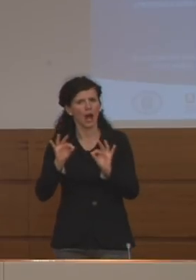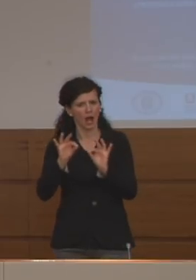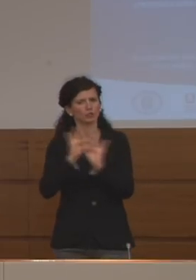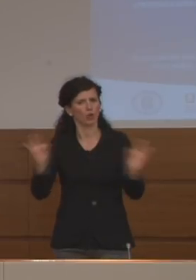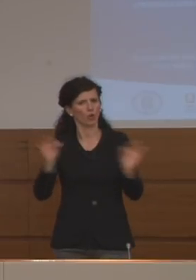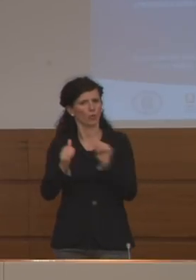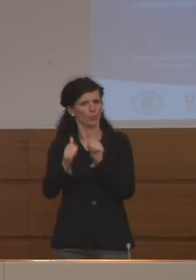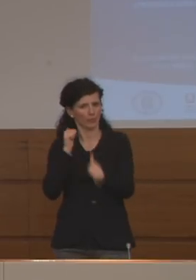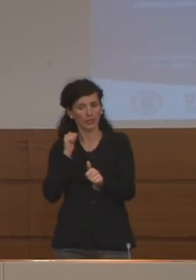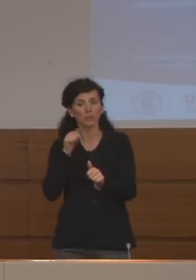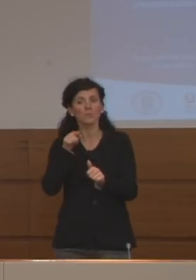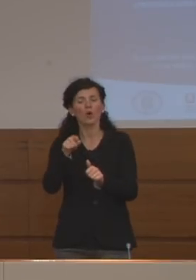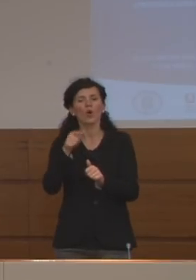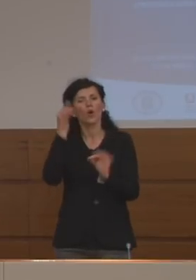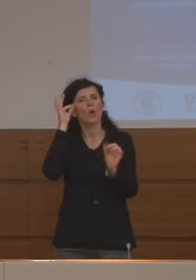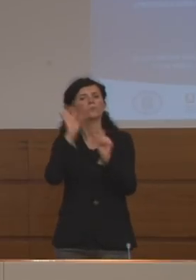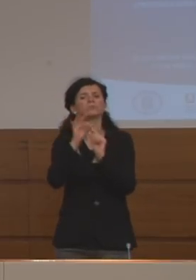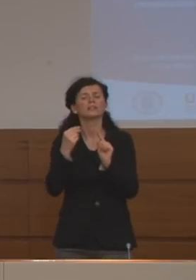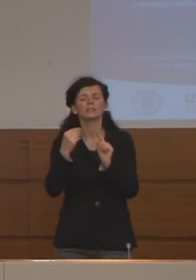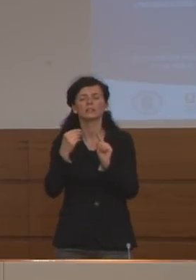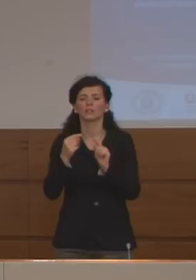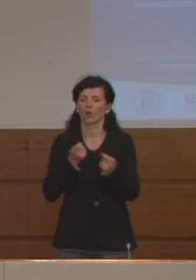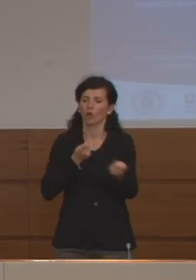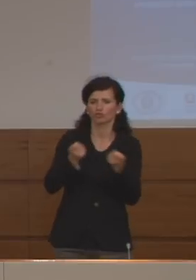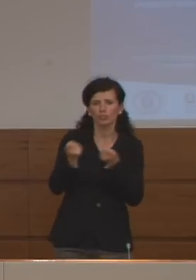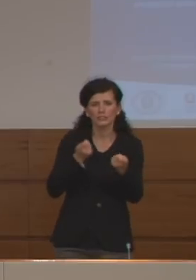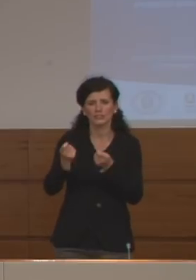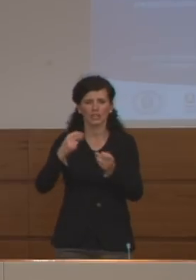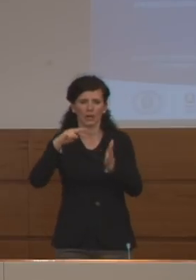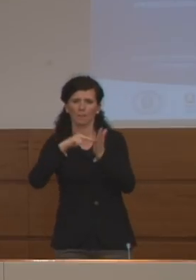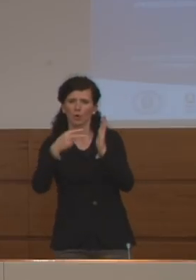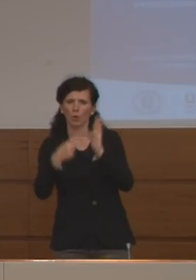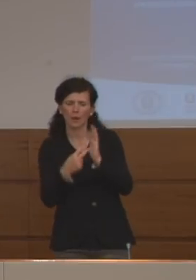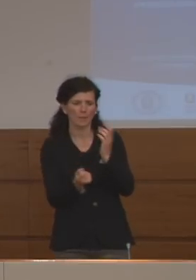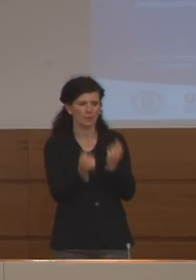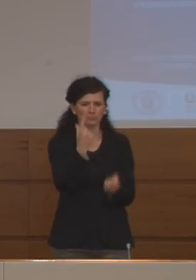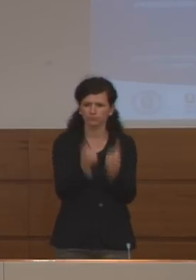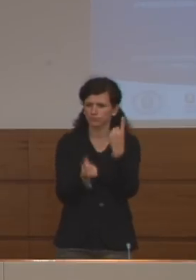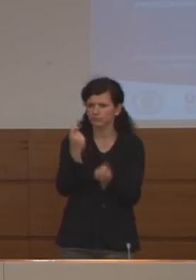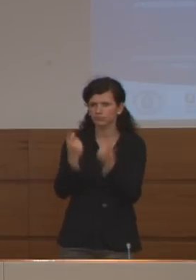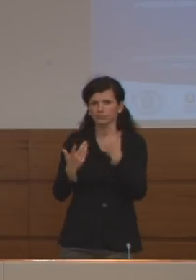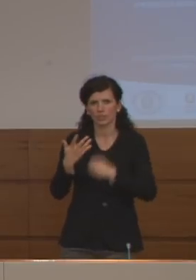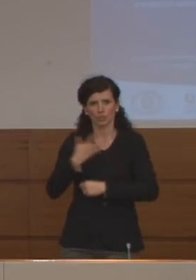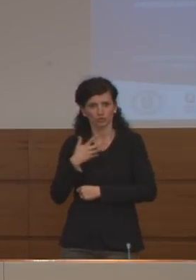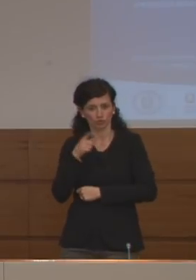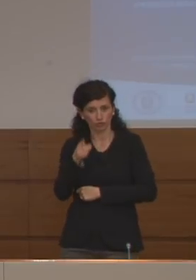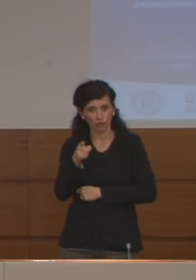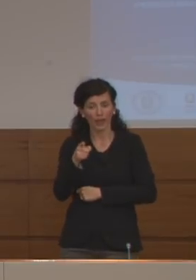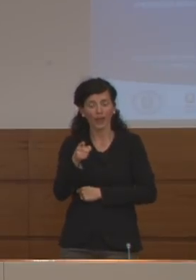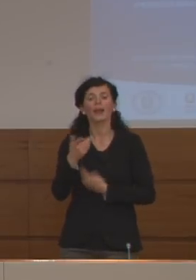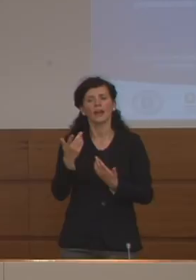di gestire eventuali problematiche che dovessero configurarsi in ambito di